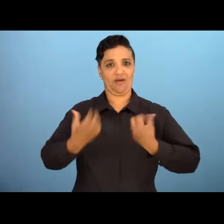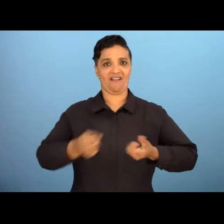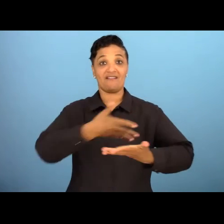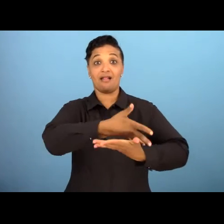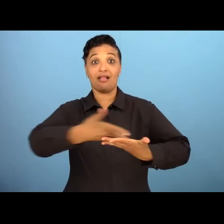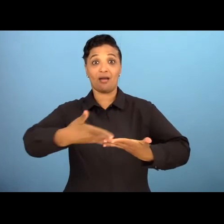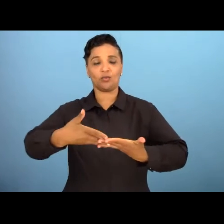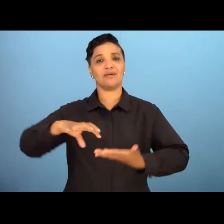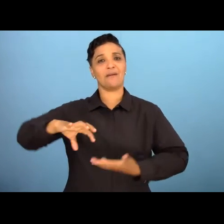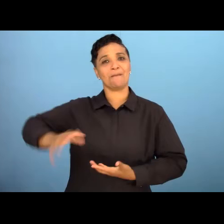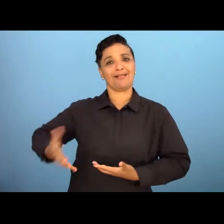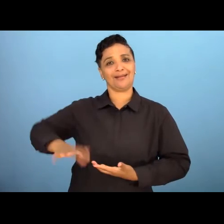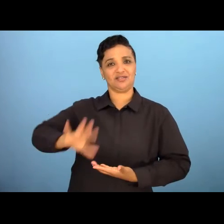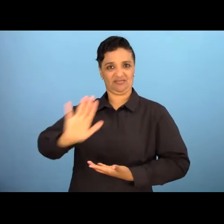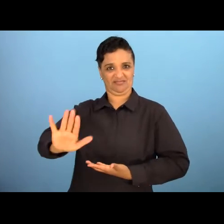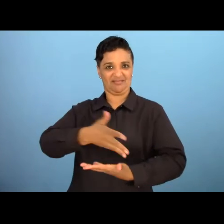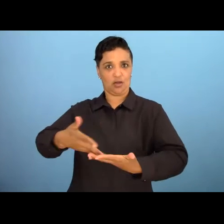excelente trabajo en esta investigación y también tenemos una versión del informe en bang la